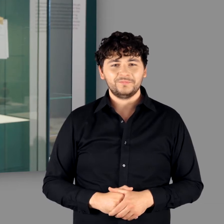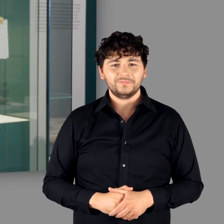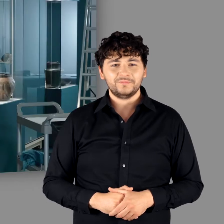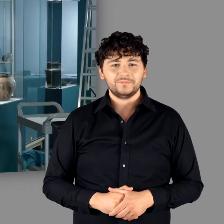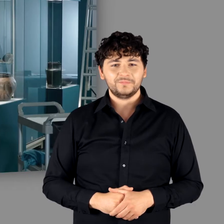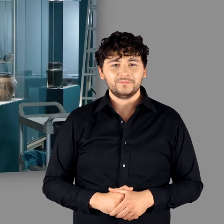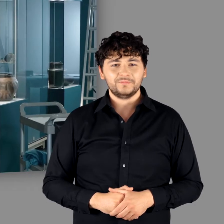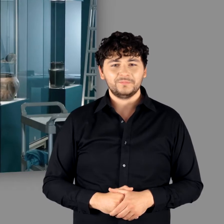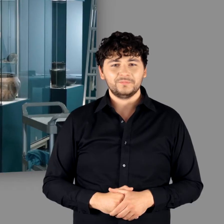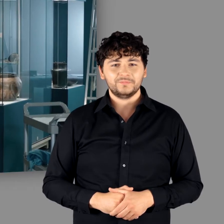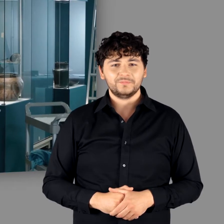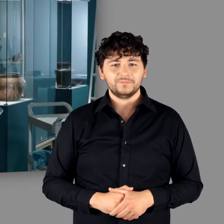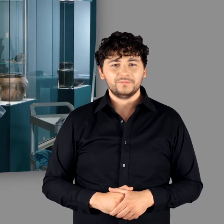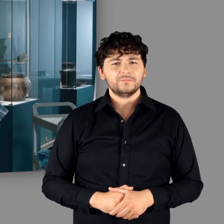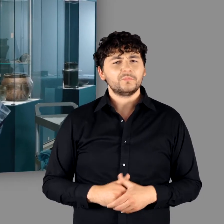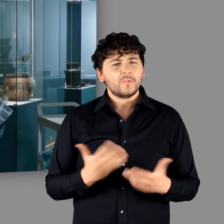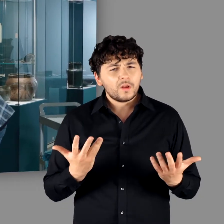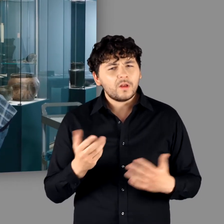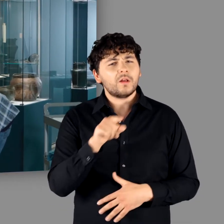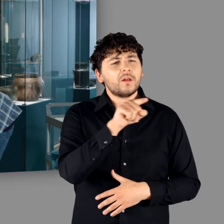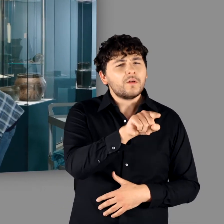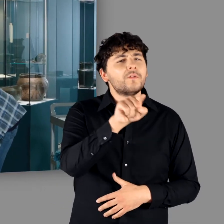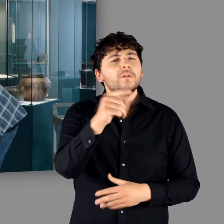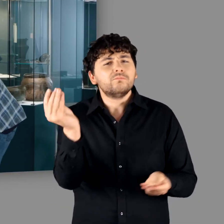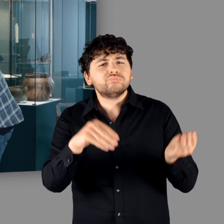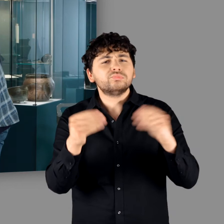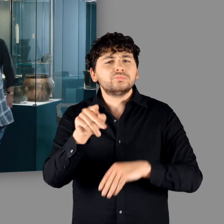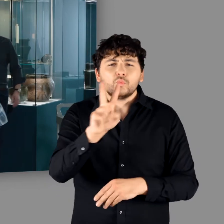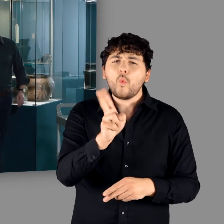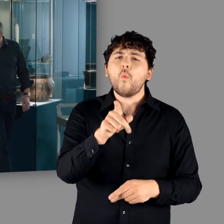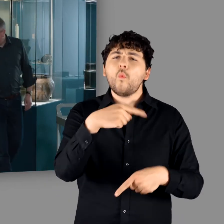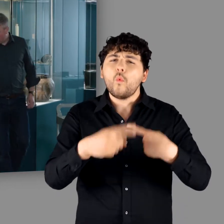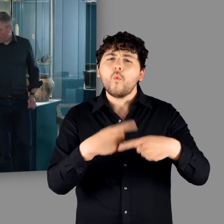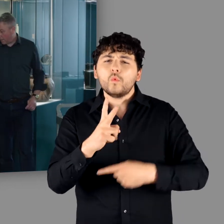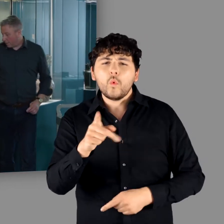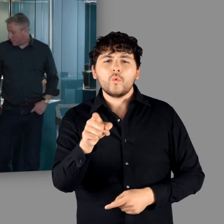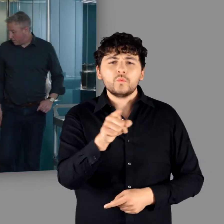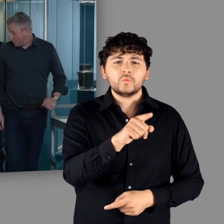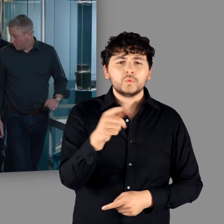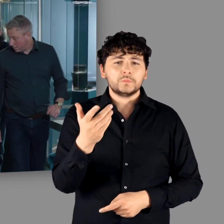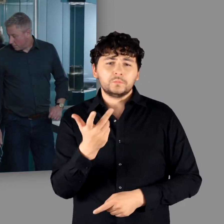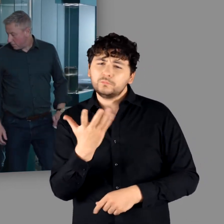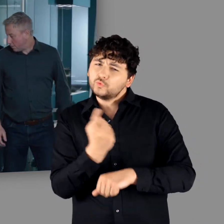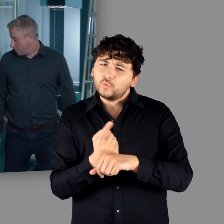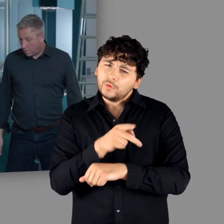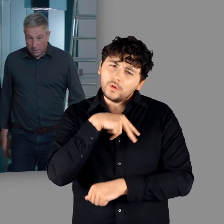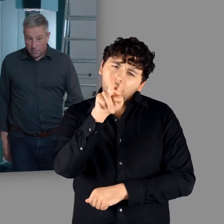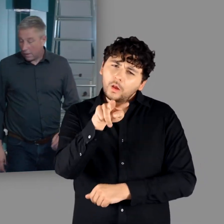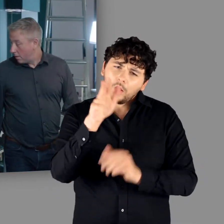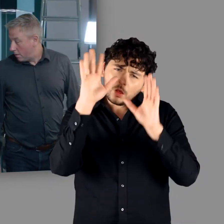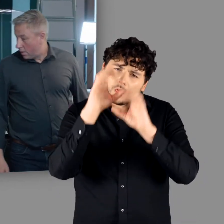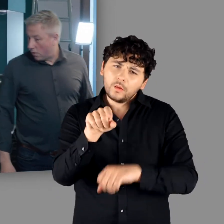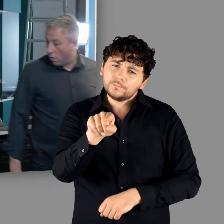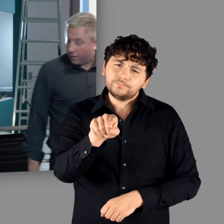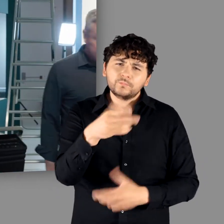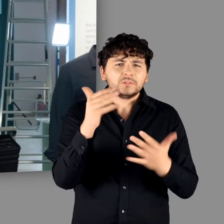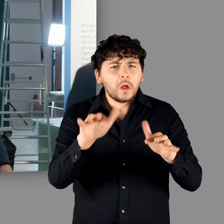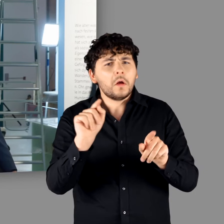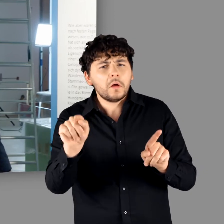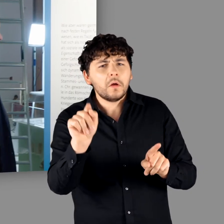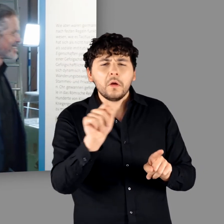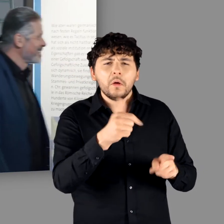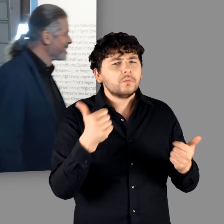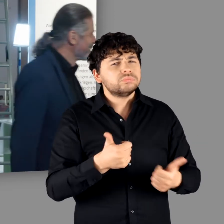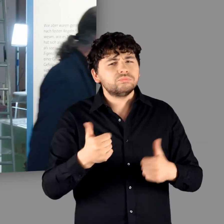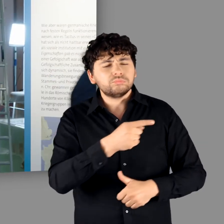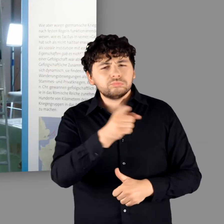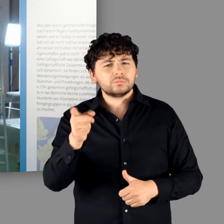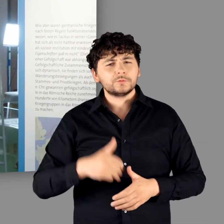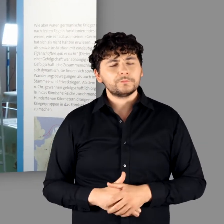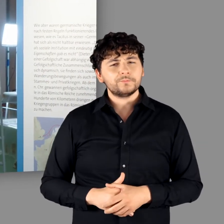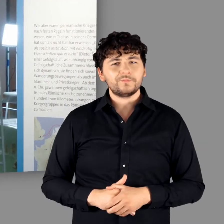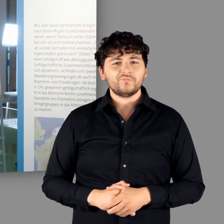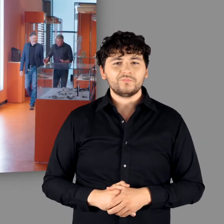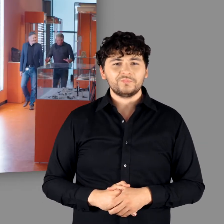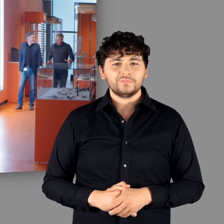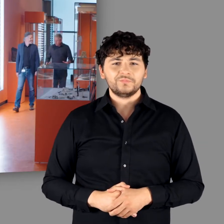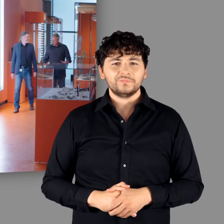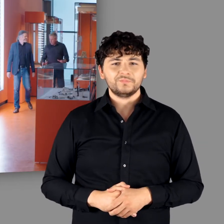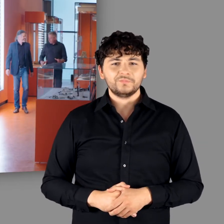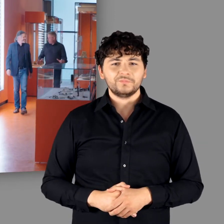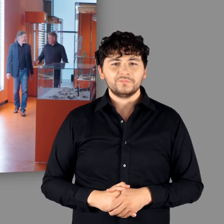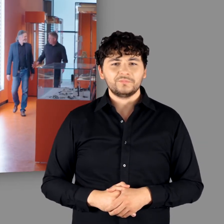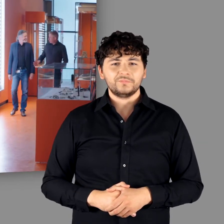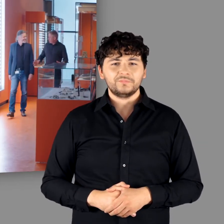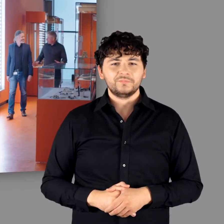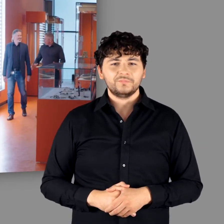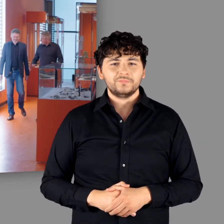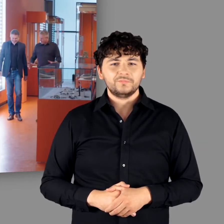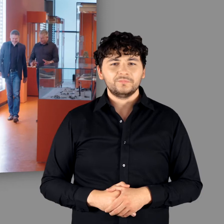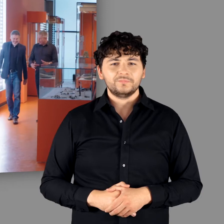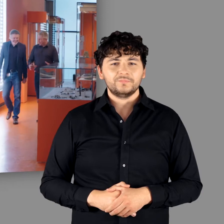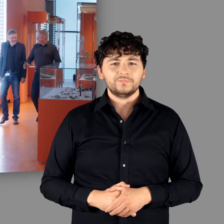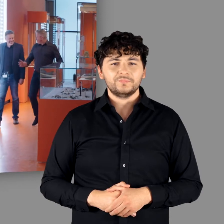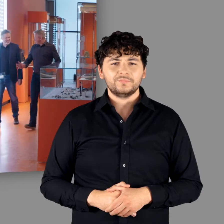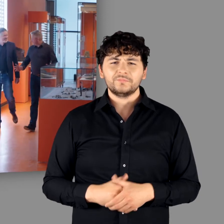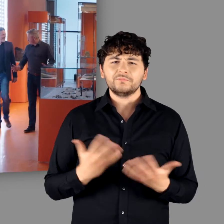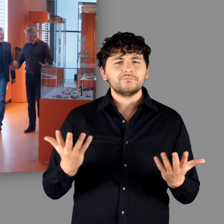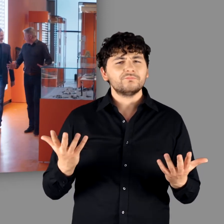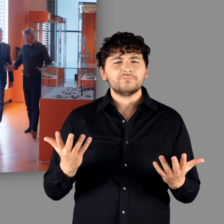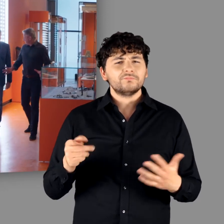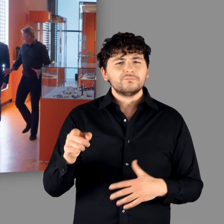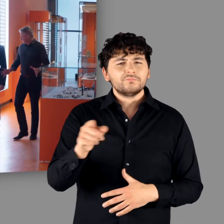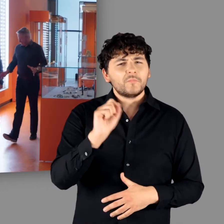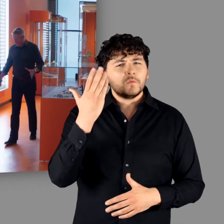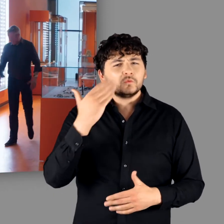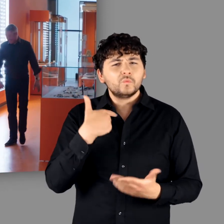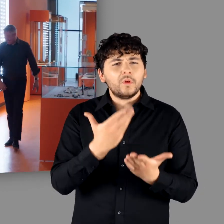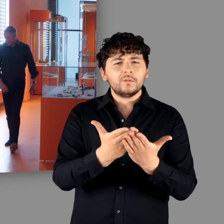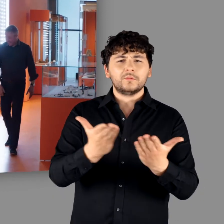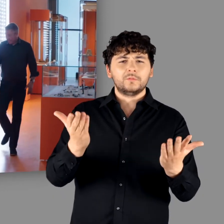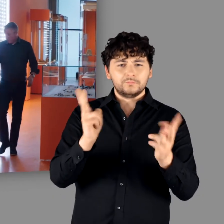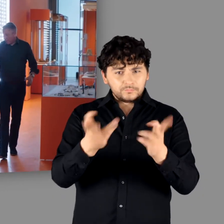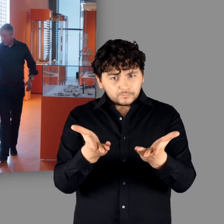*Unterhaltung im Hintergrund*